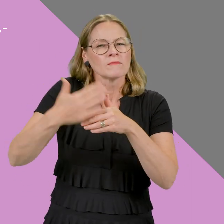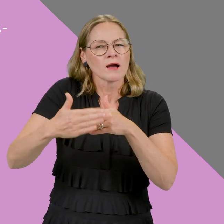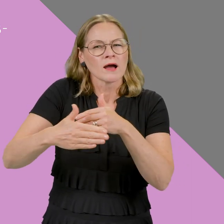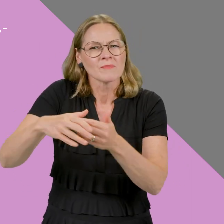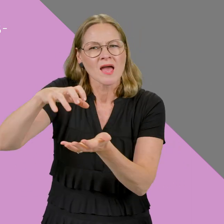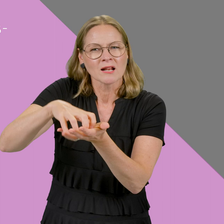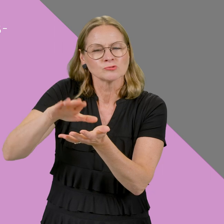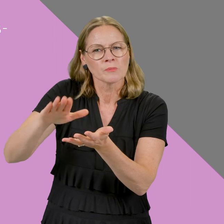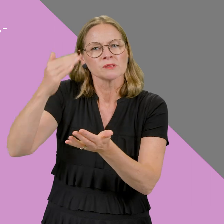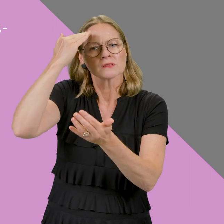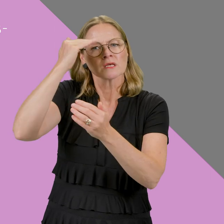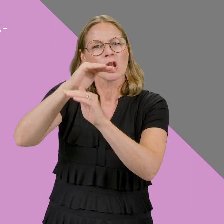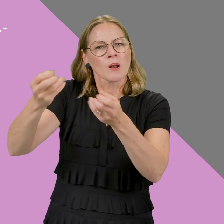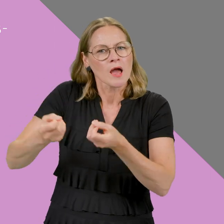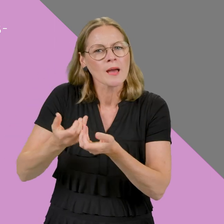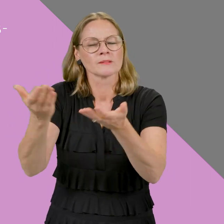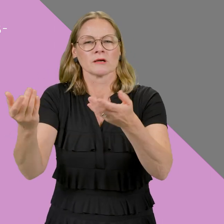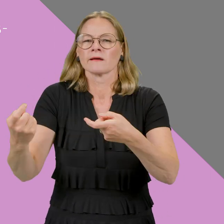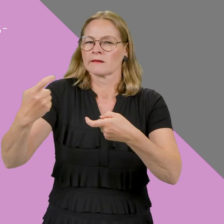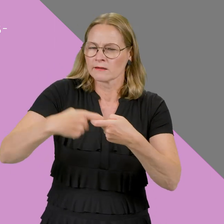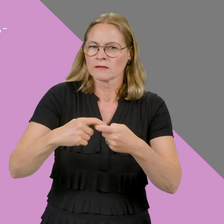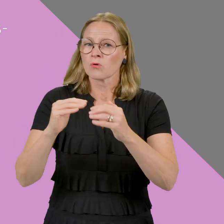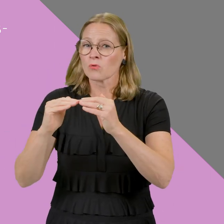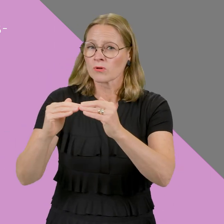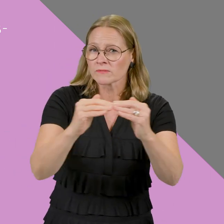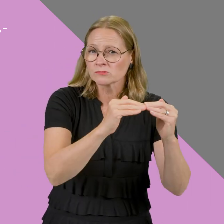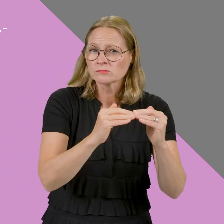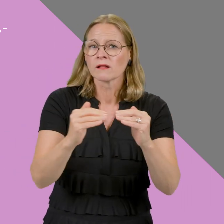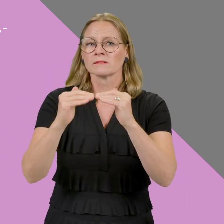hallituksen tiedonantoa yhdenvertaisuuden, -